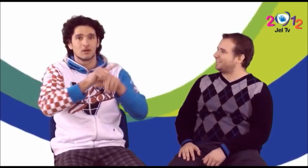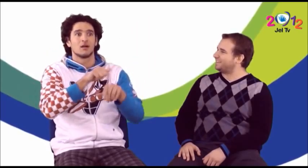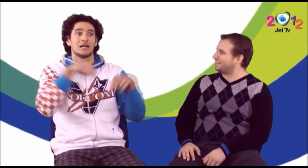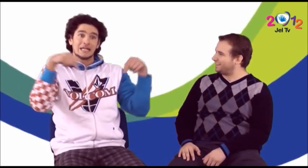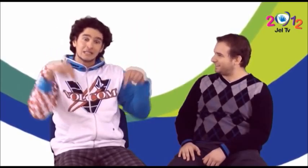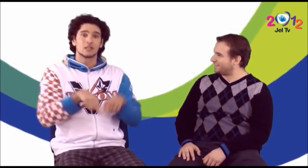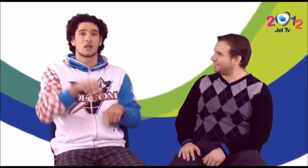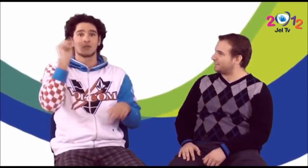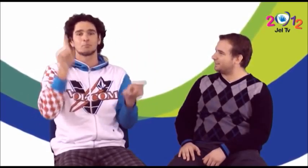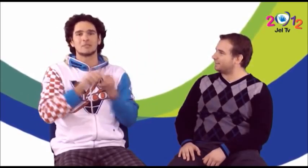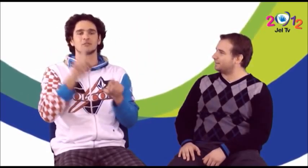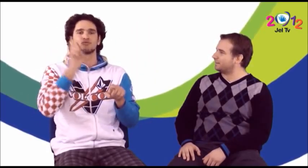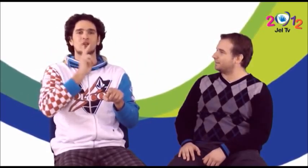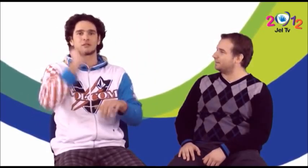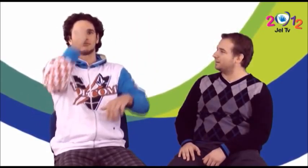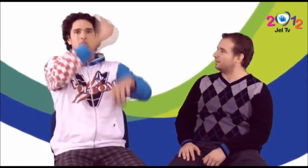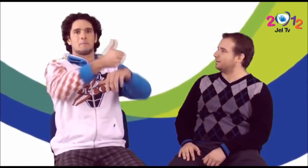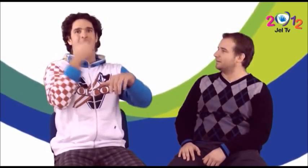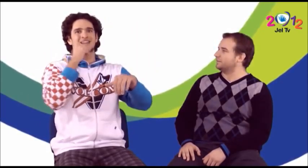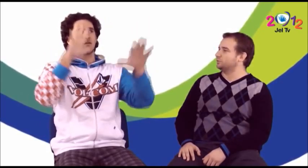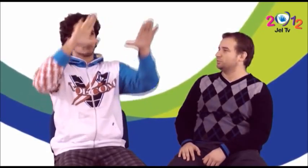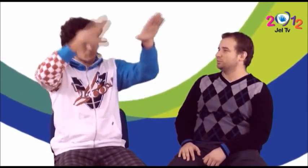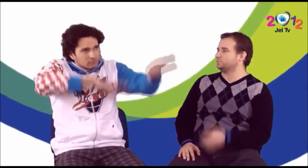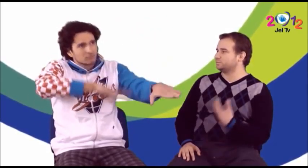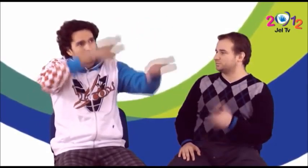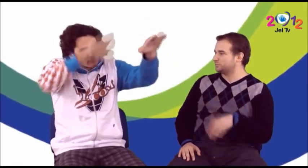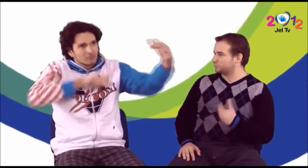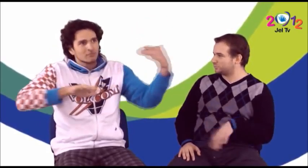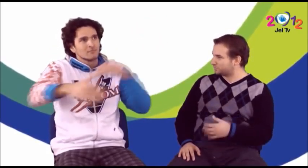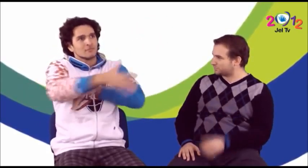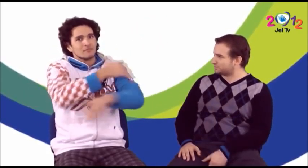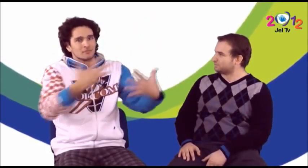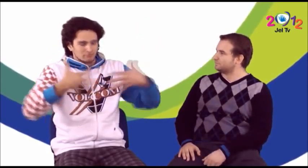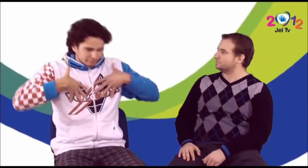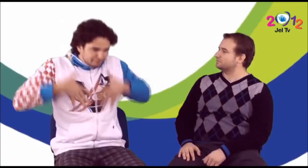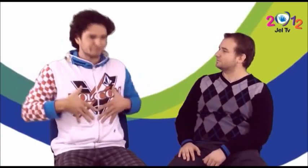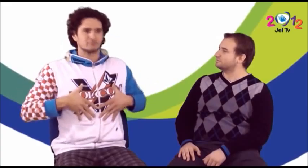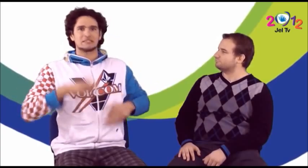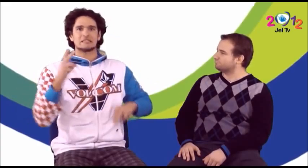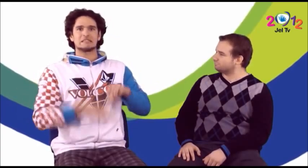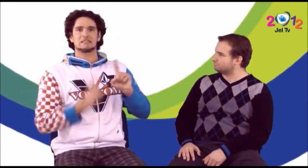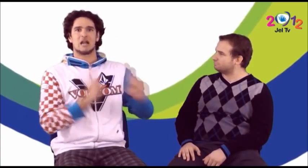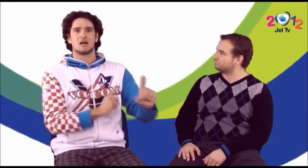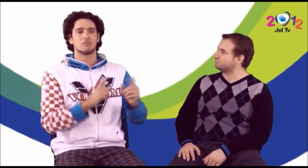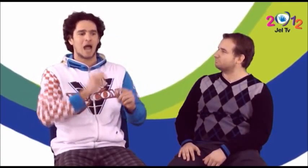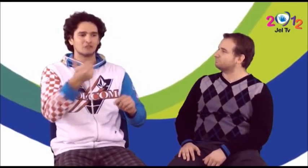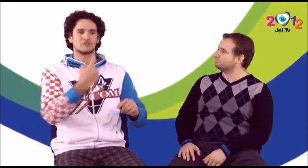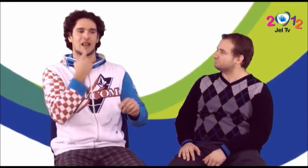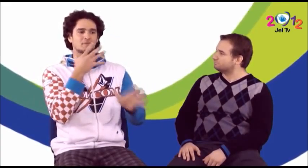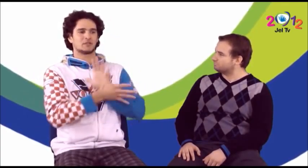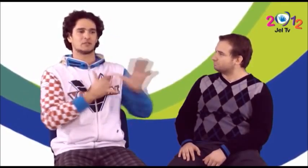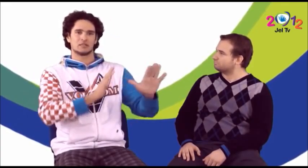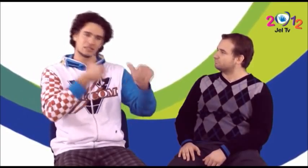Itt a Gallaudet a siketek „Mekkája”, nagyon tisztelik õket. Ez belém vésõdött. Ott az elsõdleges nyelv a jelnyelv-használat, utána jöhetnek a különbözõ emberek,